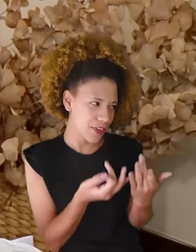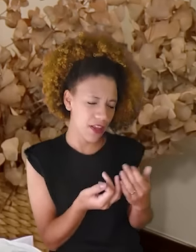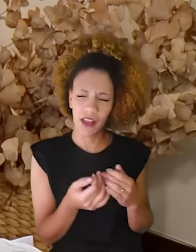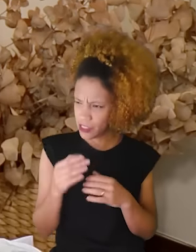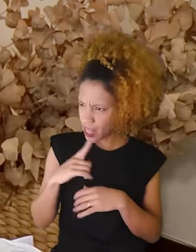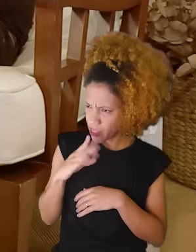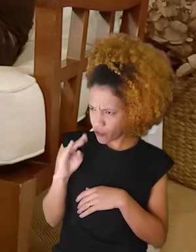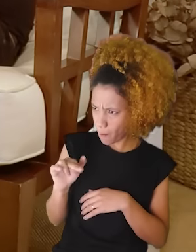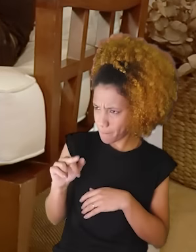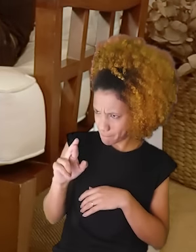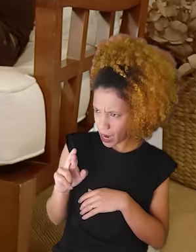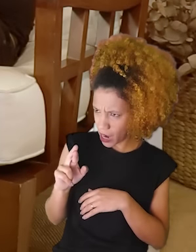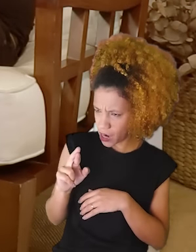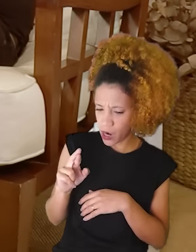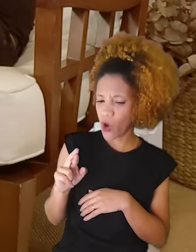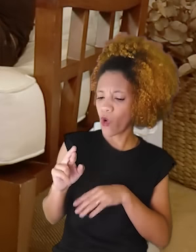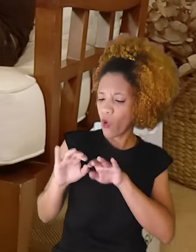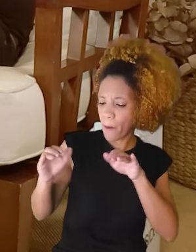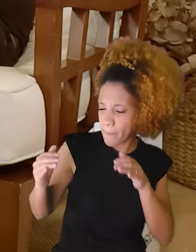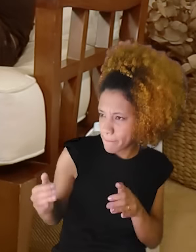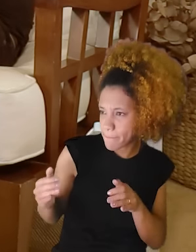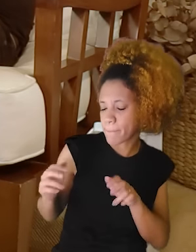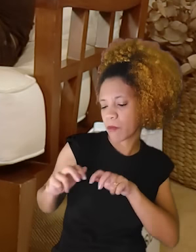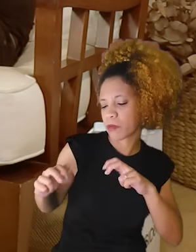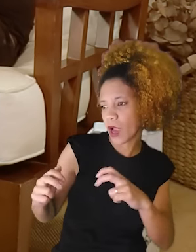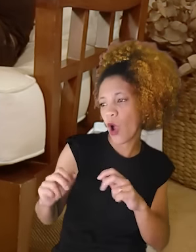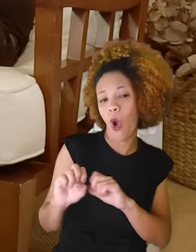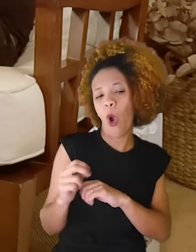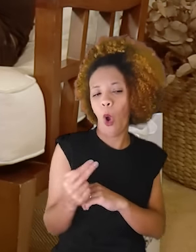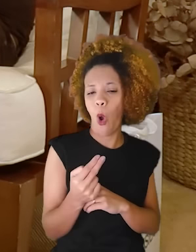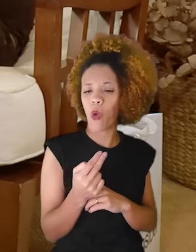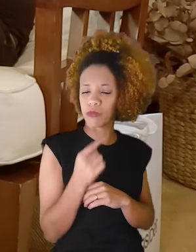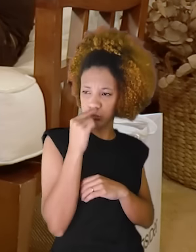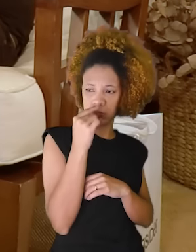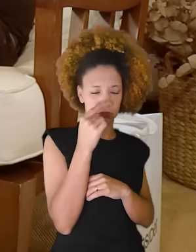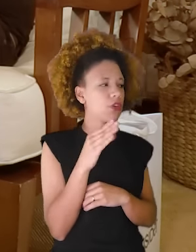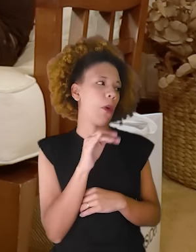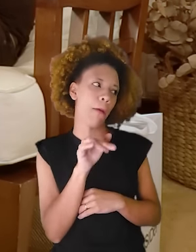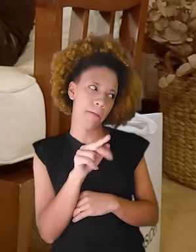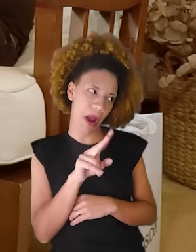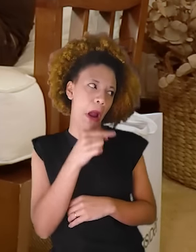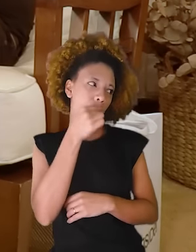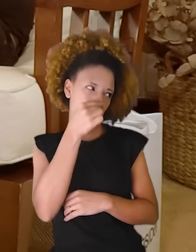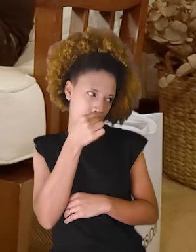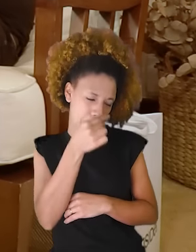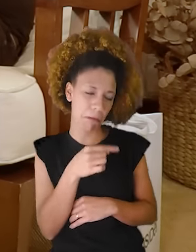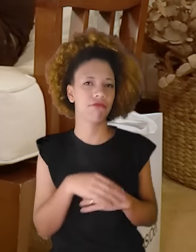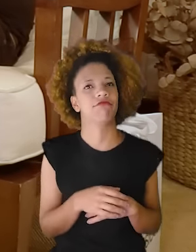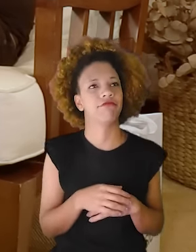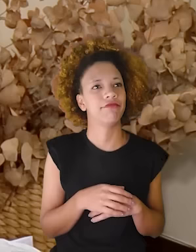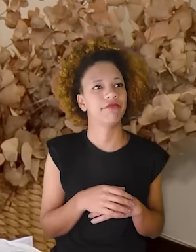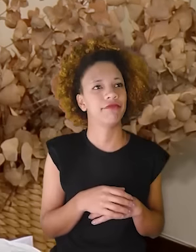tu teve um bar mesmo botecão ou um bar maneiro um bar cara um bar maneiro um bar maneiro fiz você tá